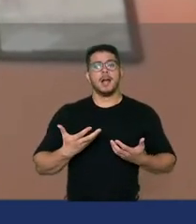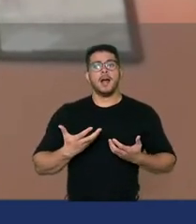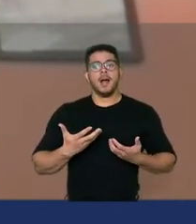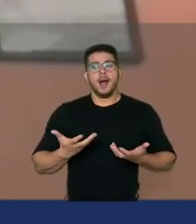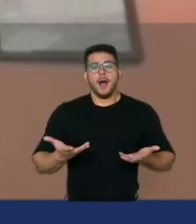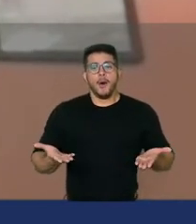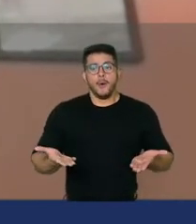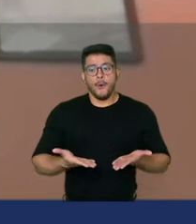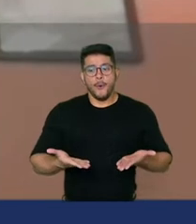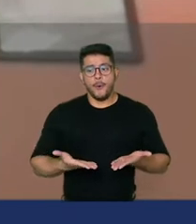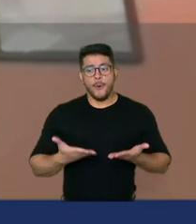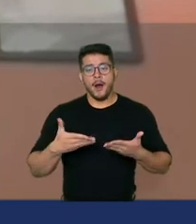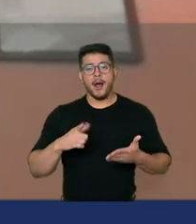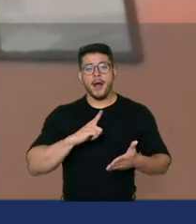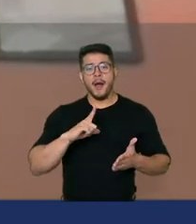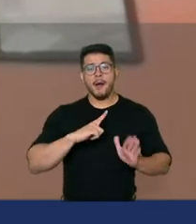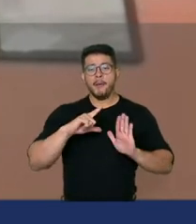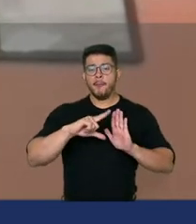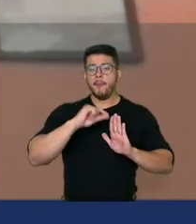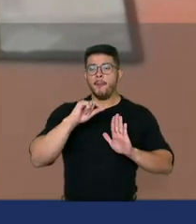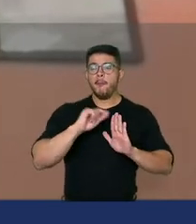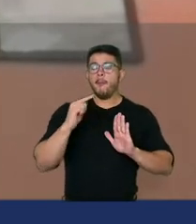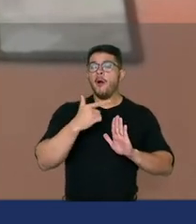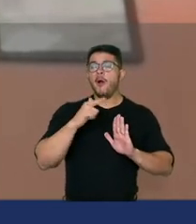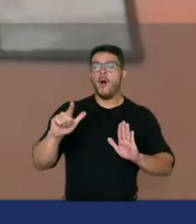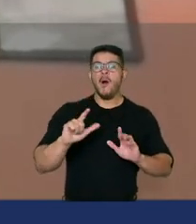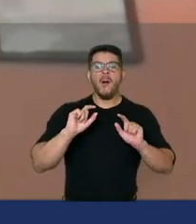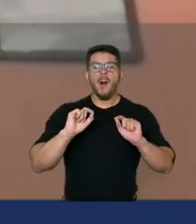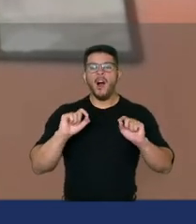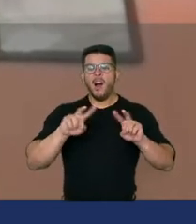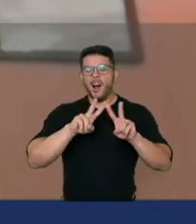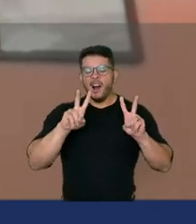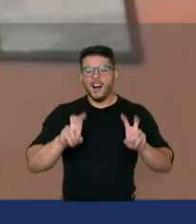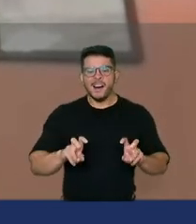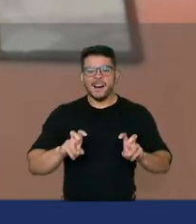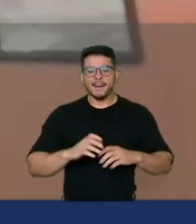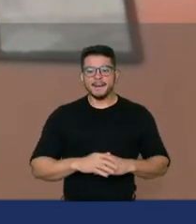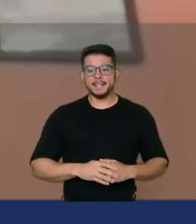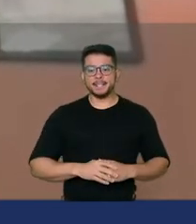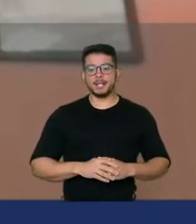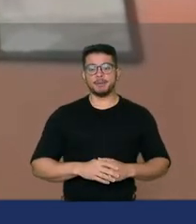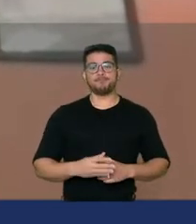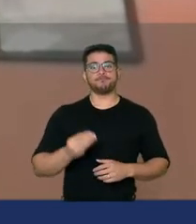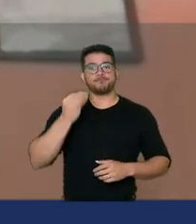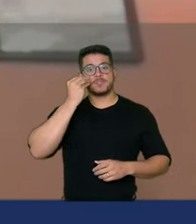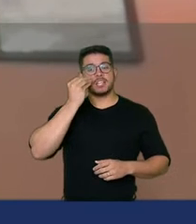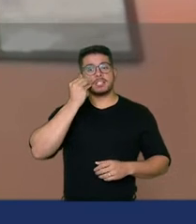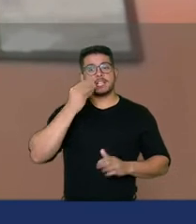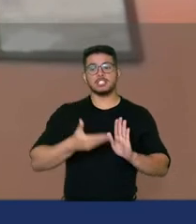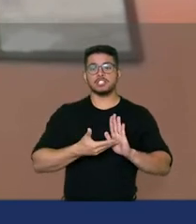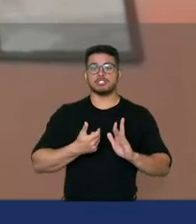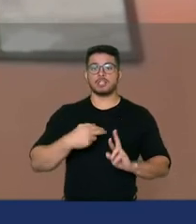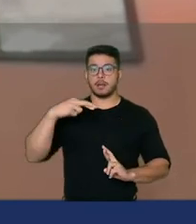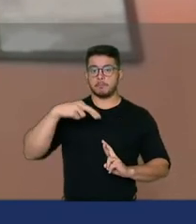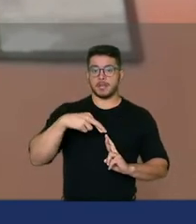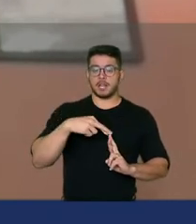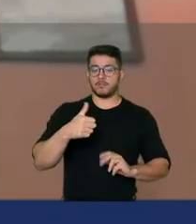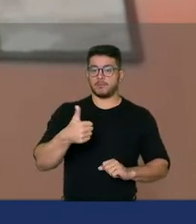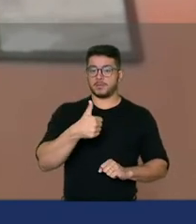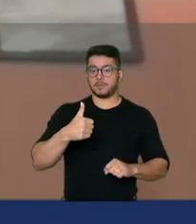NÓS ENTÃO... OPGT AMOS AQUI POR FAZER... UM OUTRO DESTAQUE... DE... QUE SE TRATA... É BUSCA DO